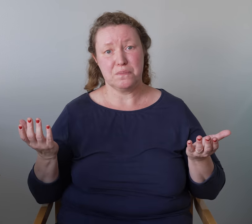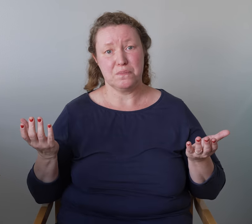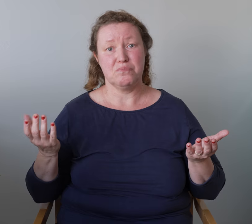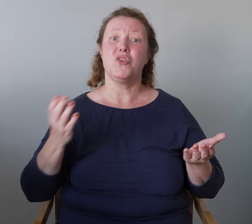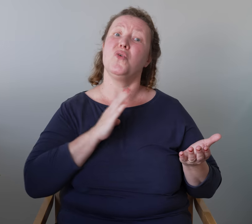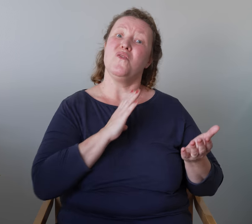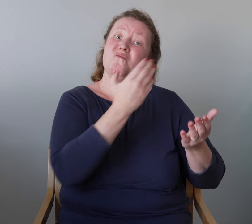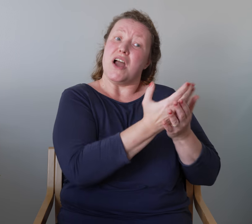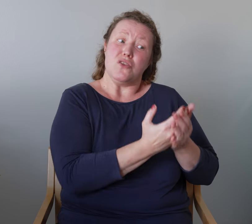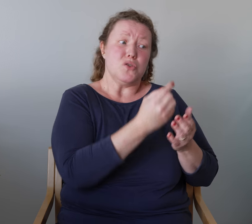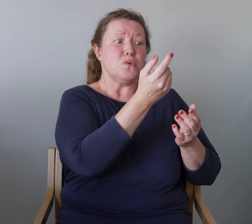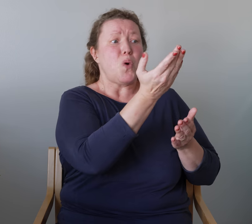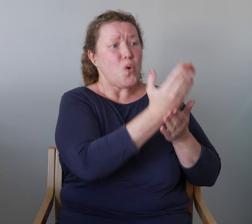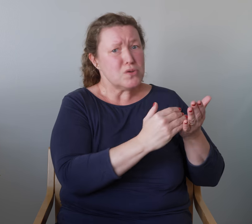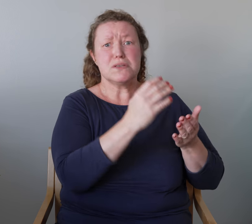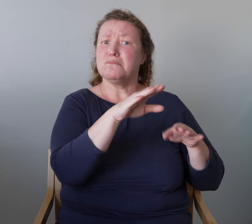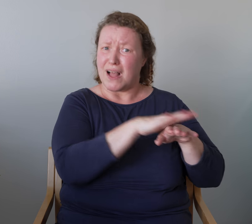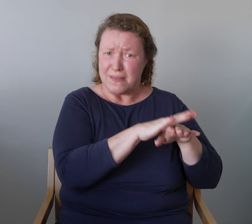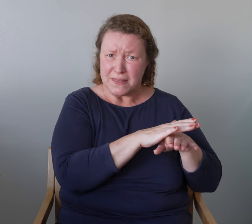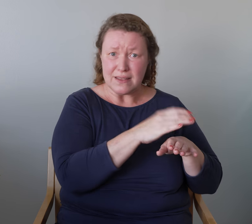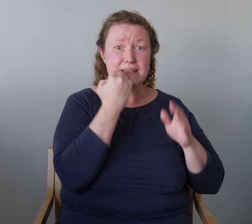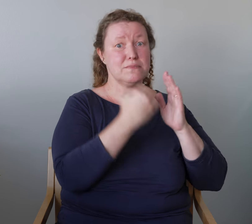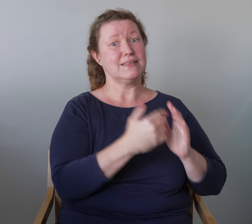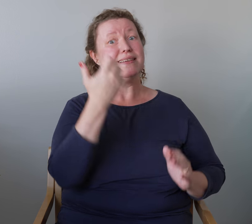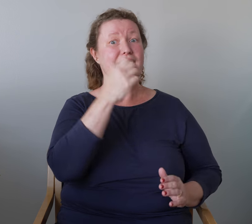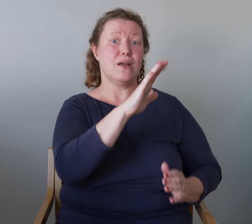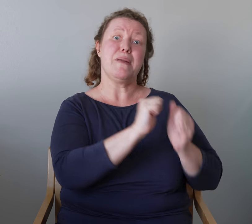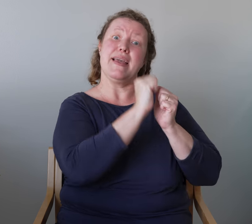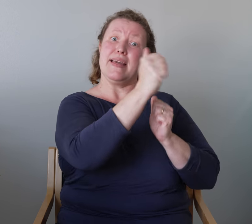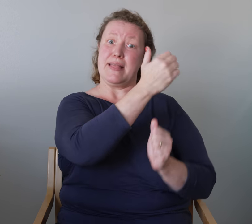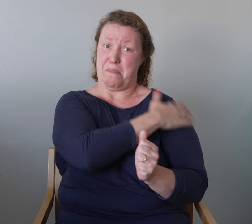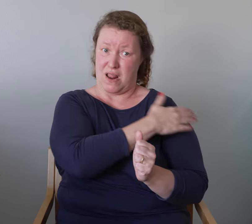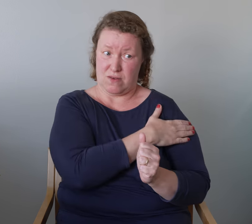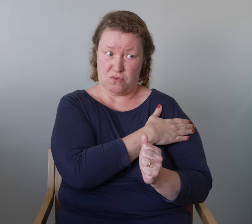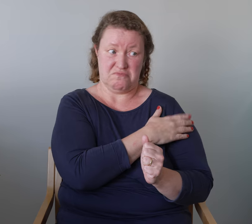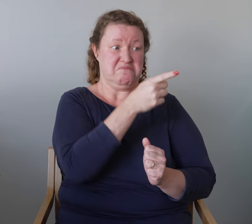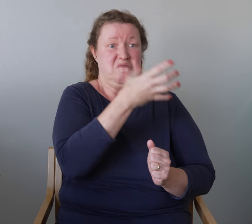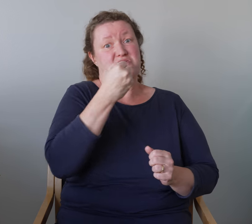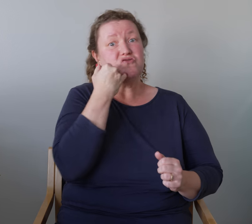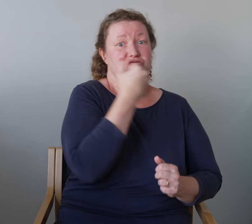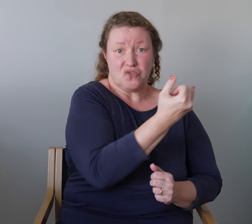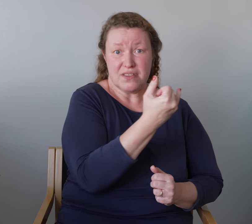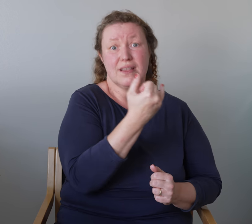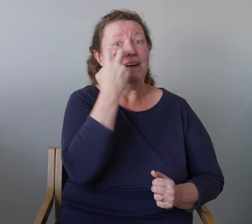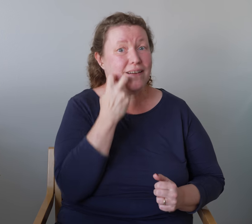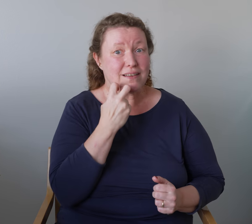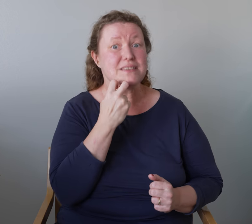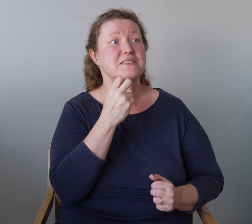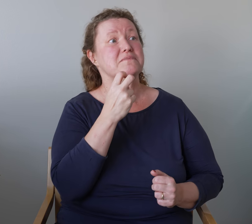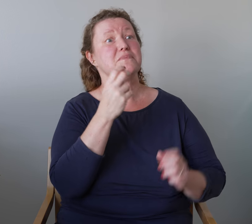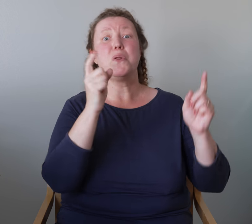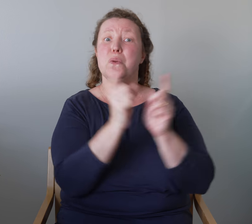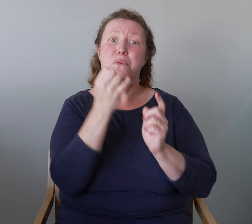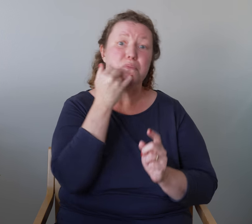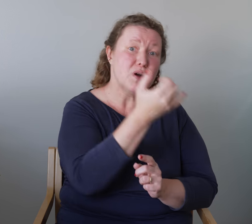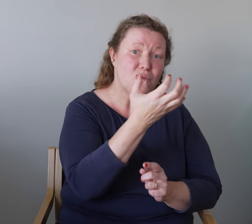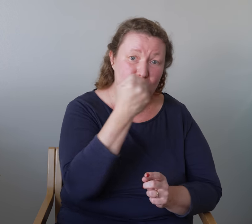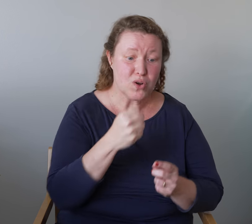Joitakin palveluja on, joita voi käyttää, kuten Kelan etäpalvelu, jonka kautta voi soittaa arkisin lyhyitä puheluja.